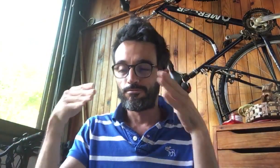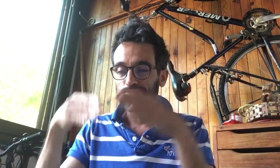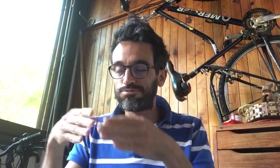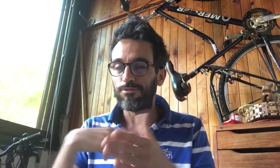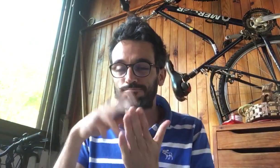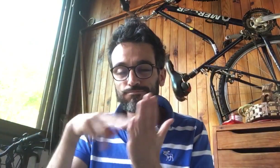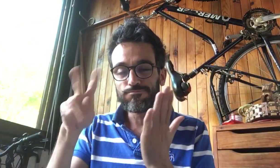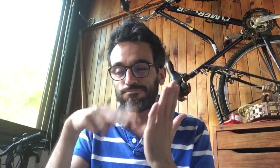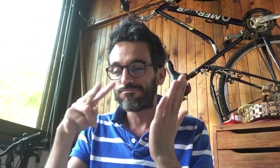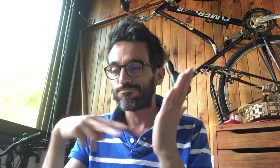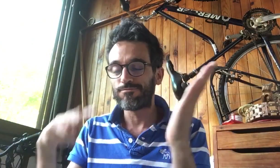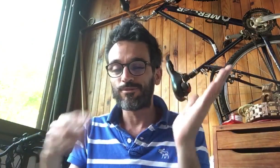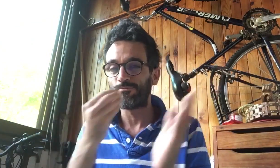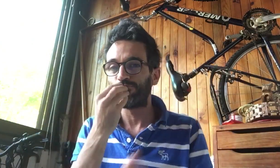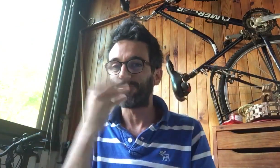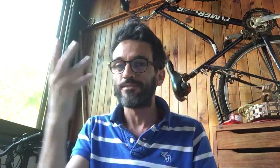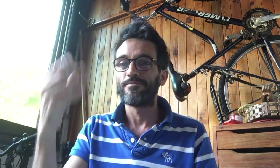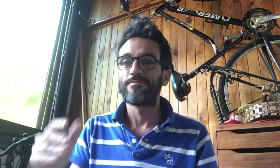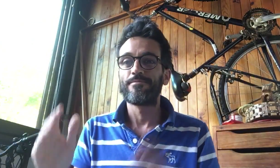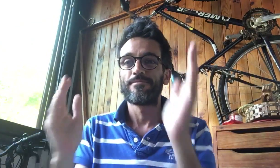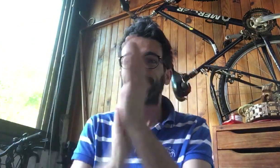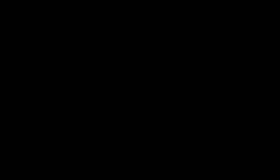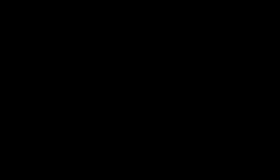Je me suis plongé dans ces lectures, c'était bien. *Clap*